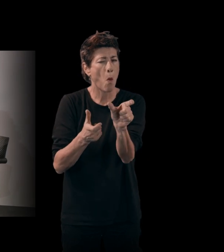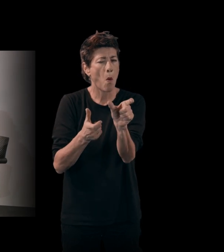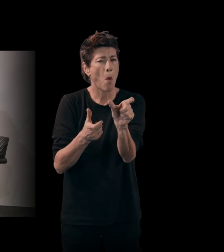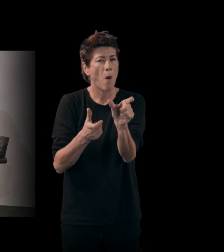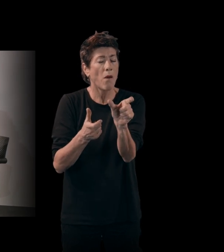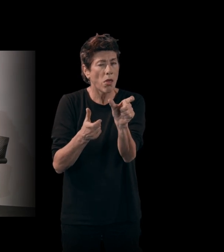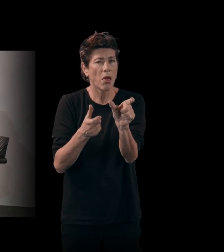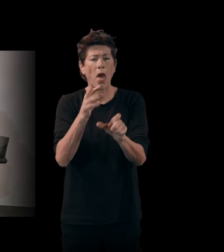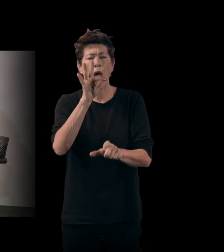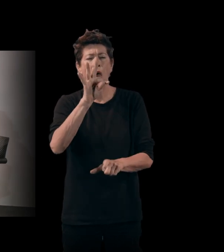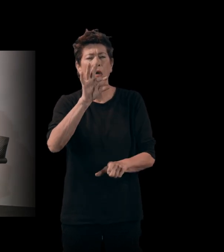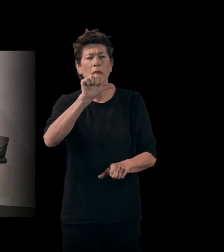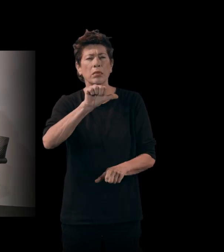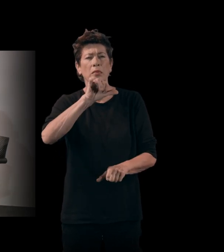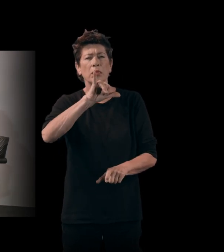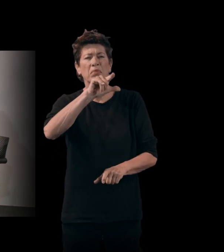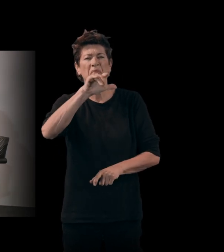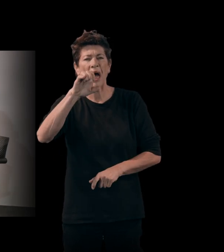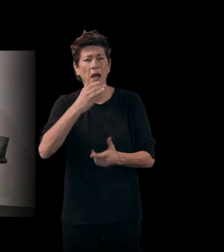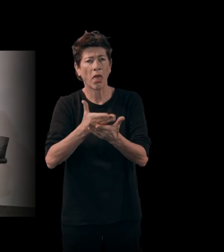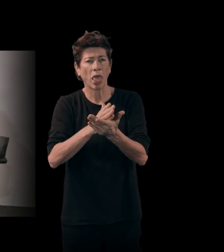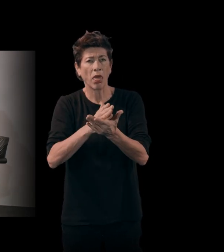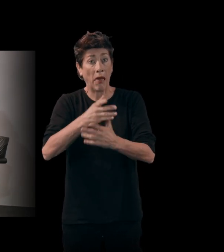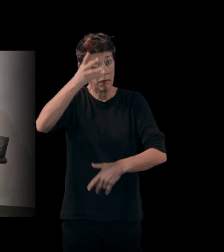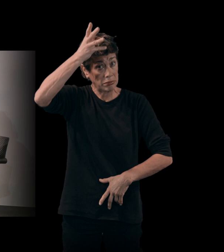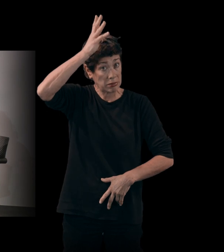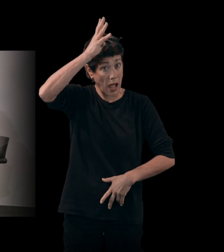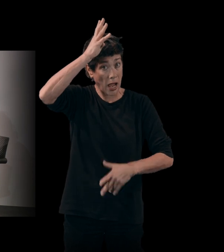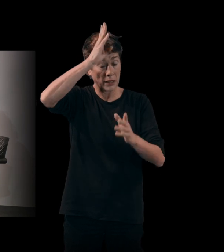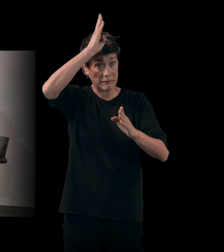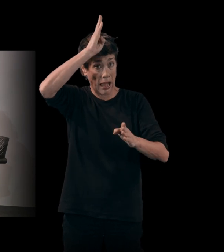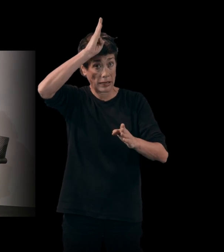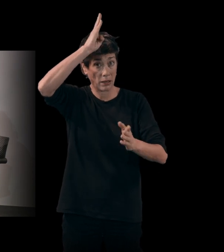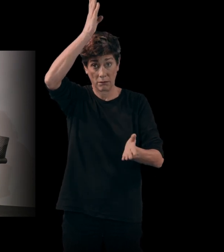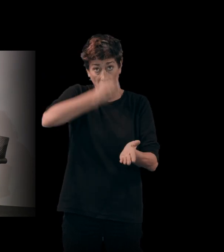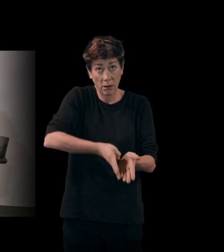Rien qu’en lisant, la taille des arbres, ça peut être leur dimension, ça peut être coupé les arbres comme vous l’avez évoqué. Je n’en dis pas plus.